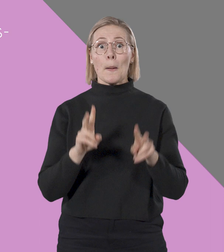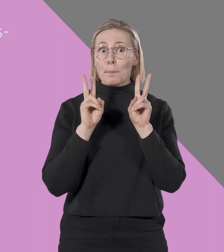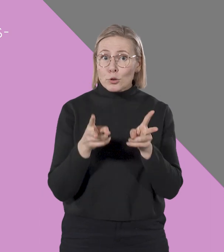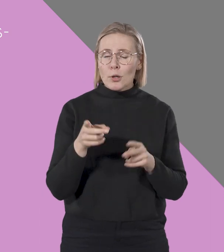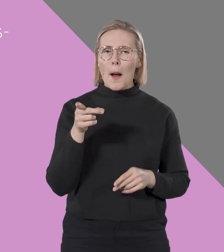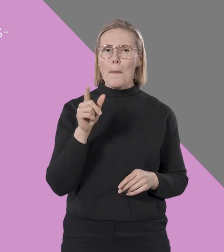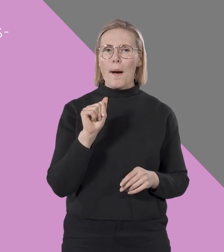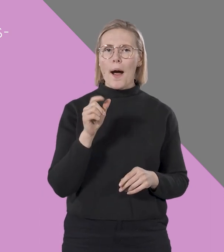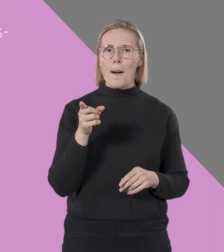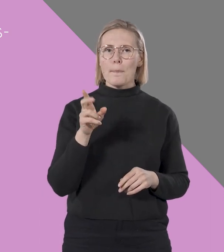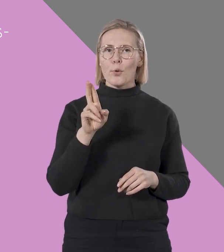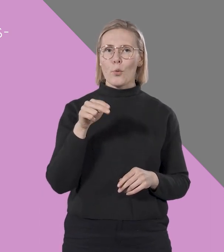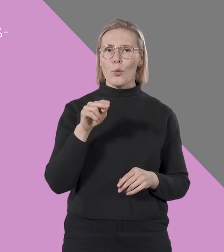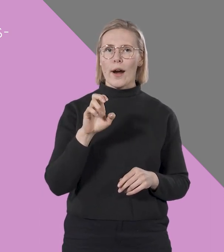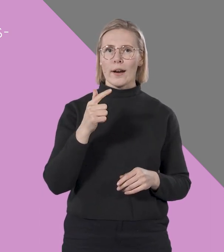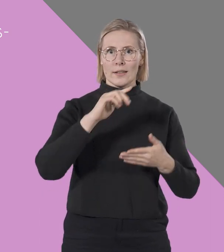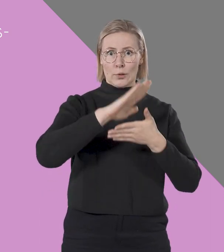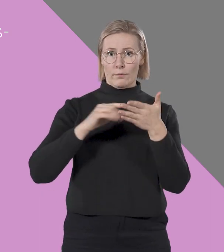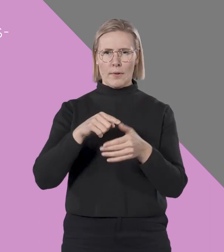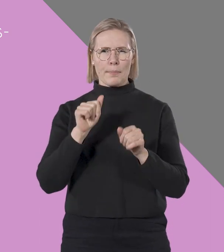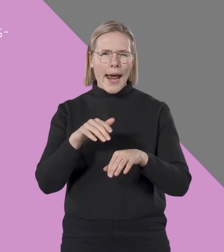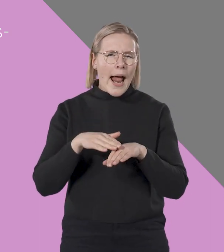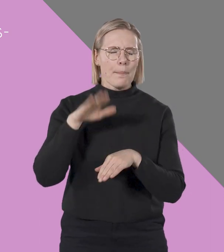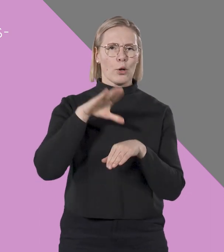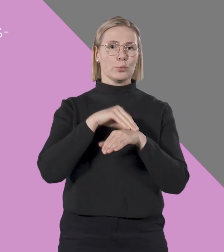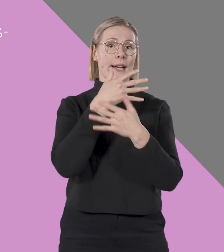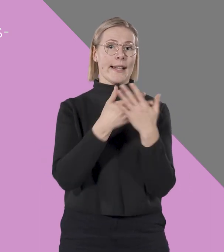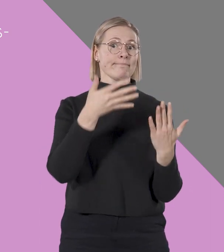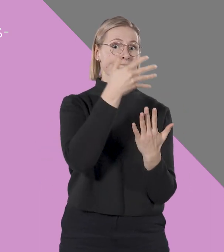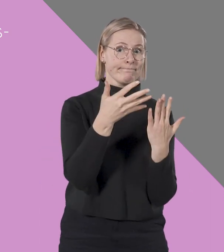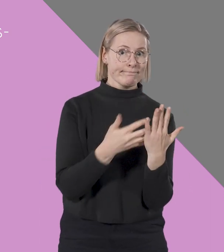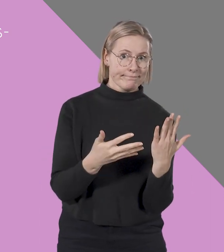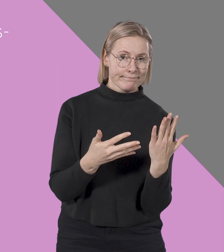Myös Papunetin ruotsinkielisiä sivuja on tarkoitus kehittää.